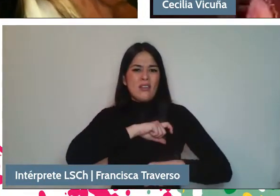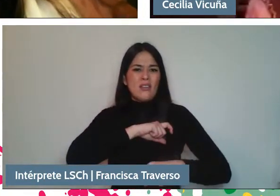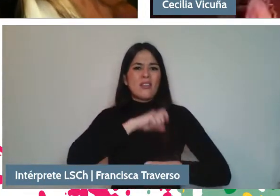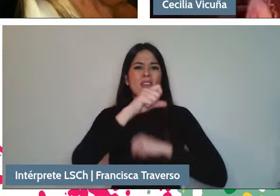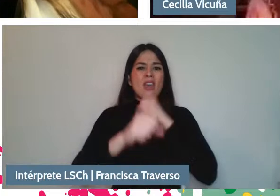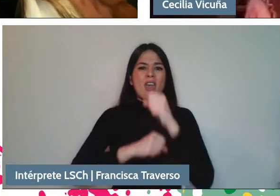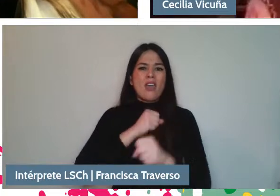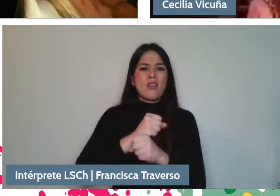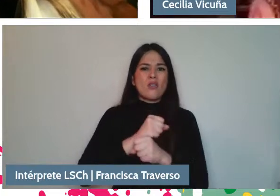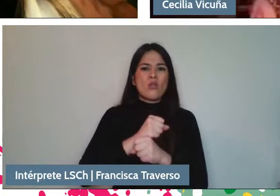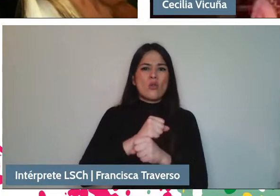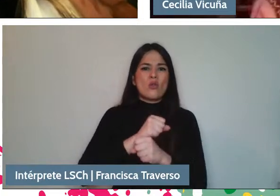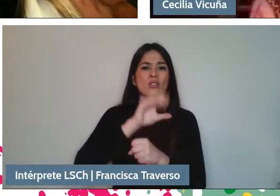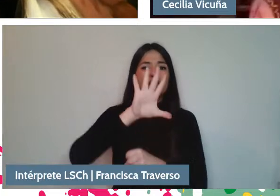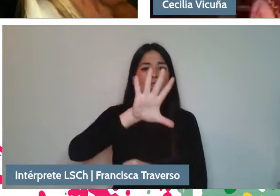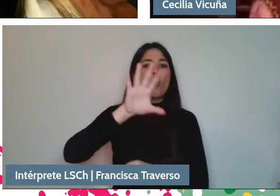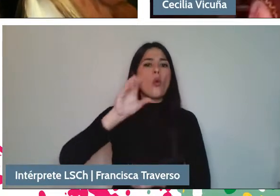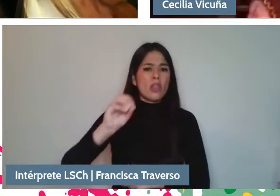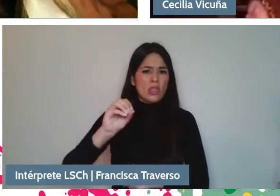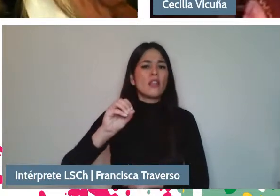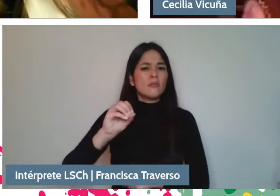No, mentira, 50 estamos hablando de los 50.